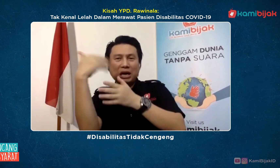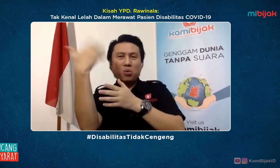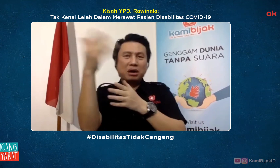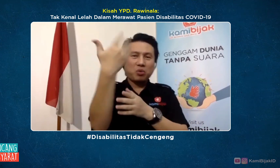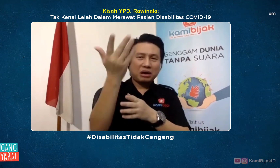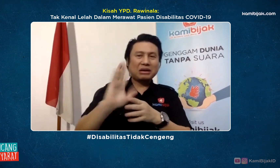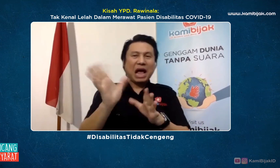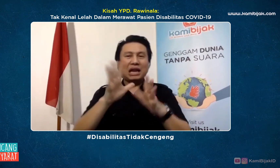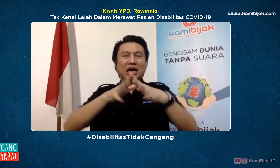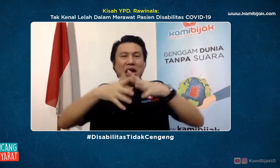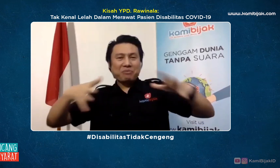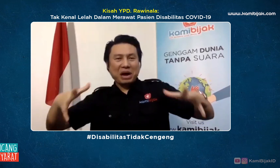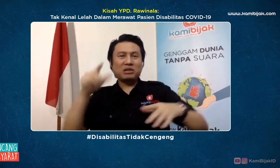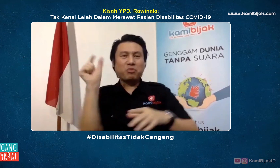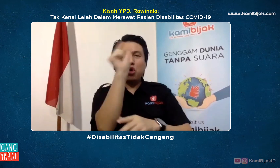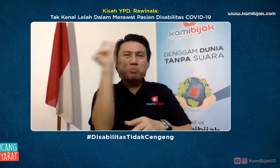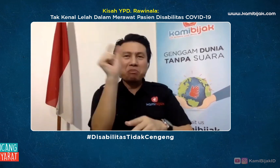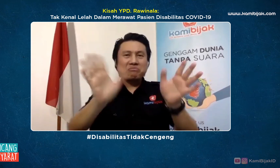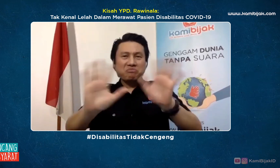Supaya tidak ramai-ramai di tempat umum.